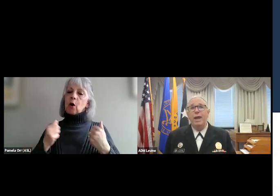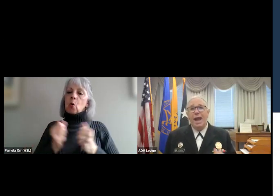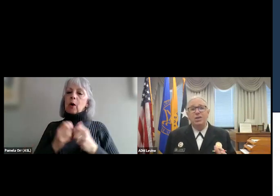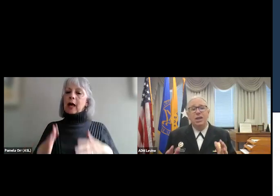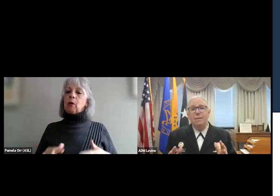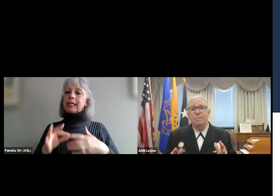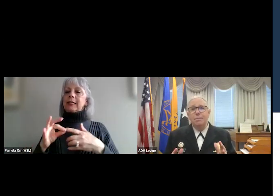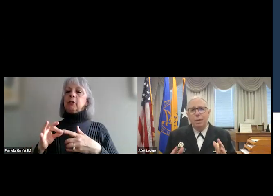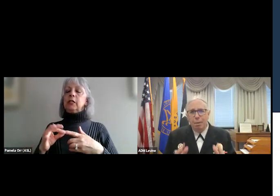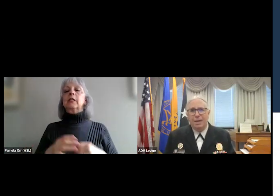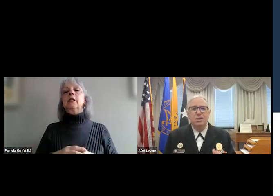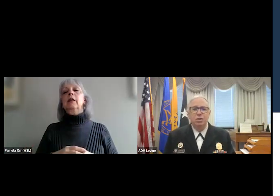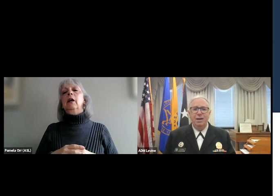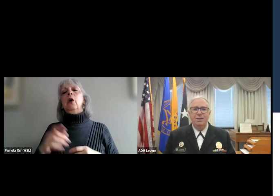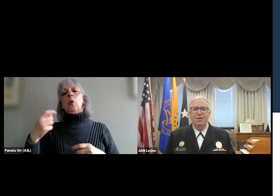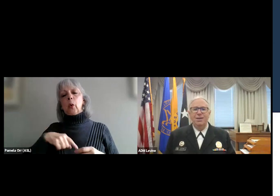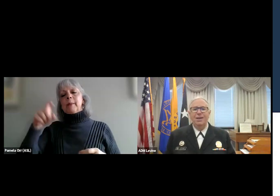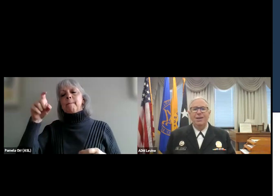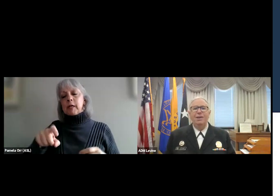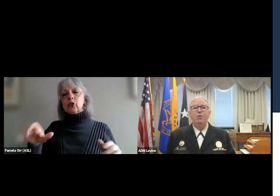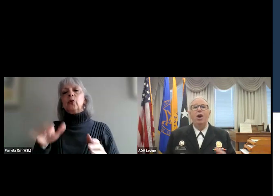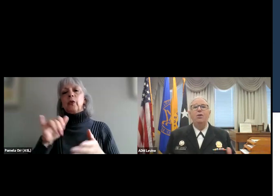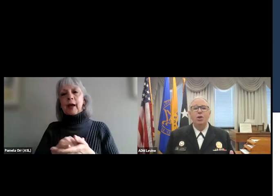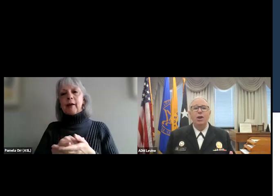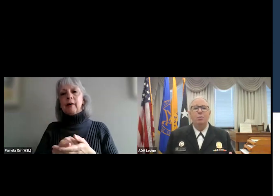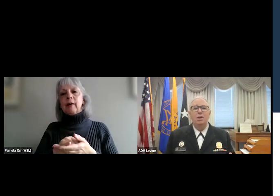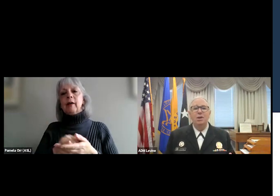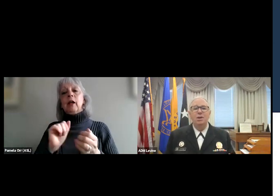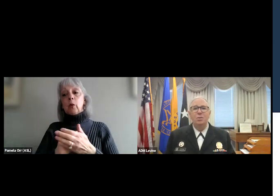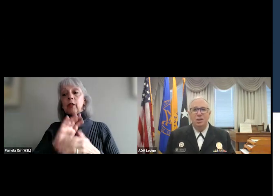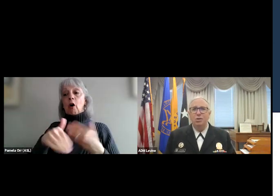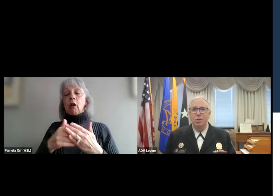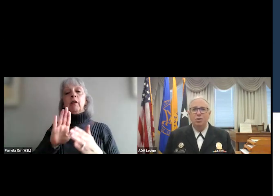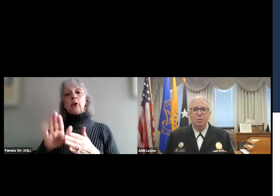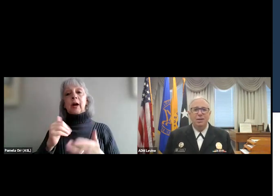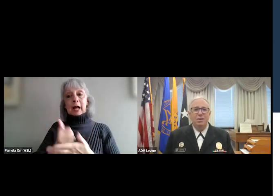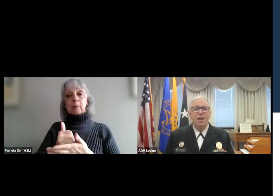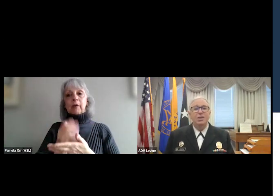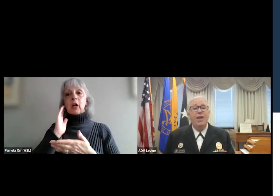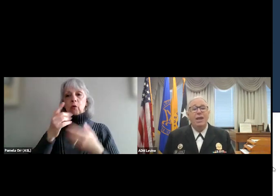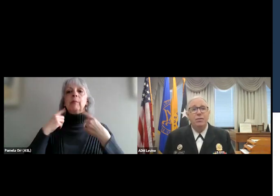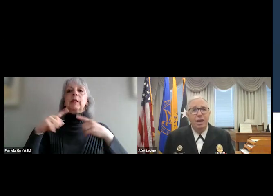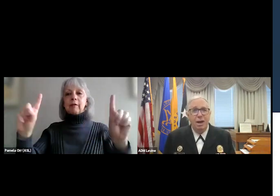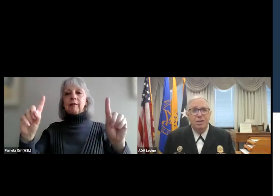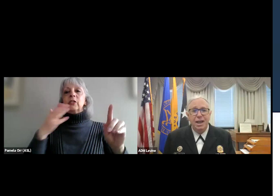De hecho, tenemos que hacerlo mejor. Y con toda su ayuda, lo haremos mejor. Muchas gracias